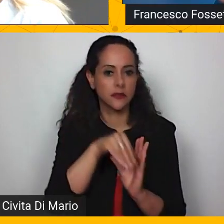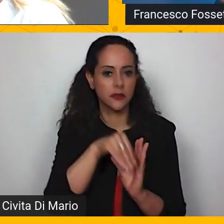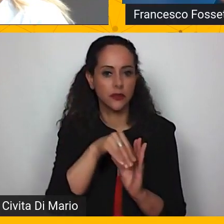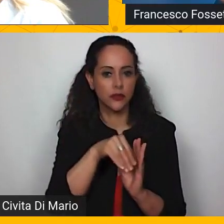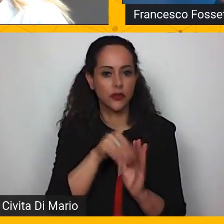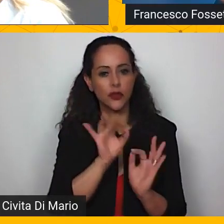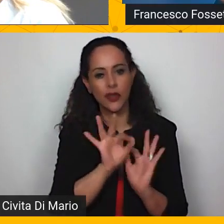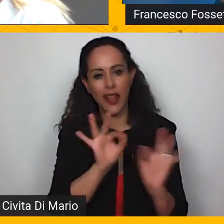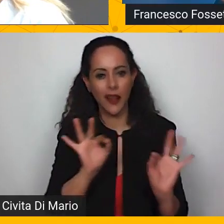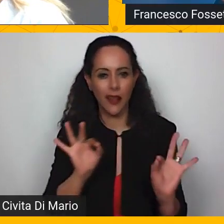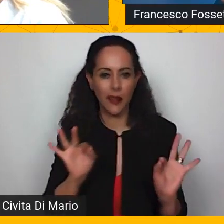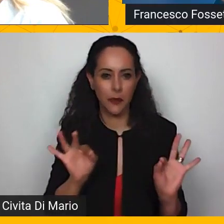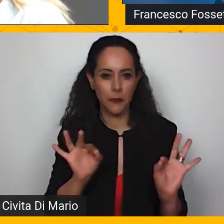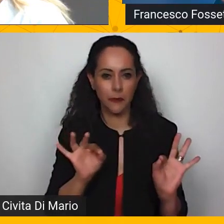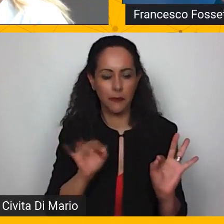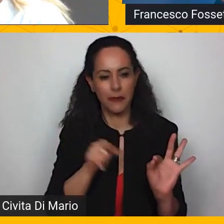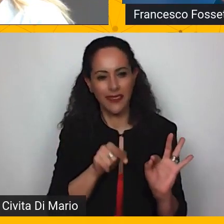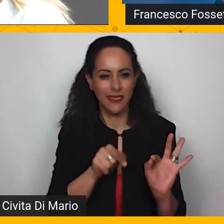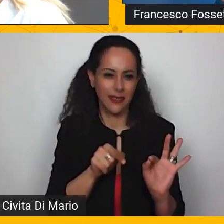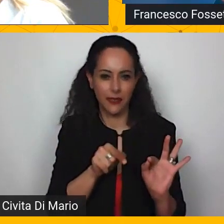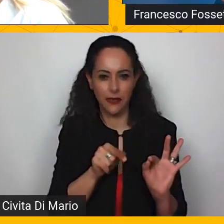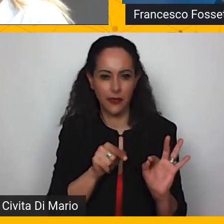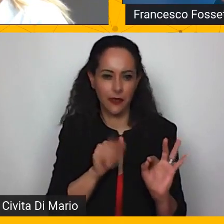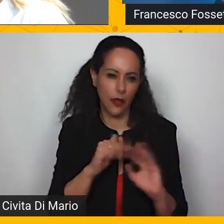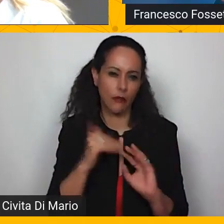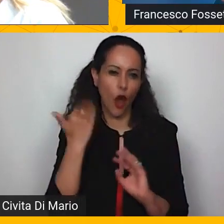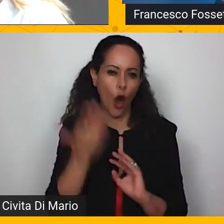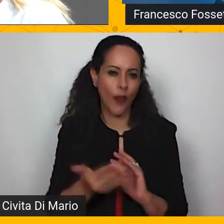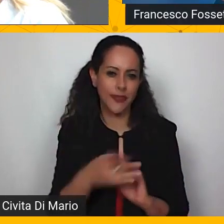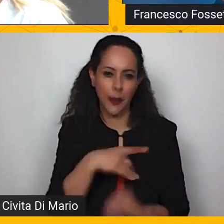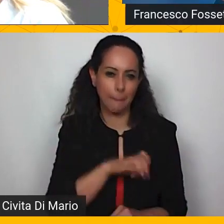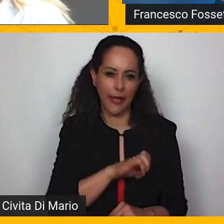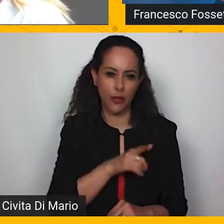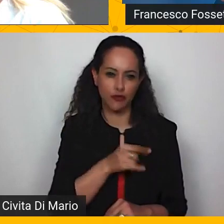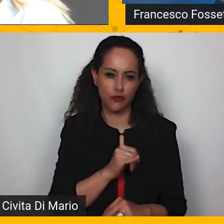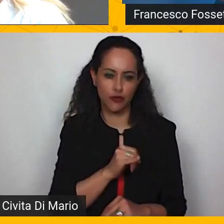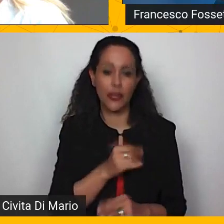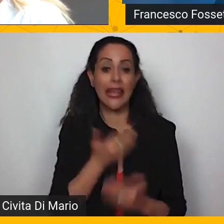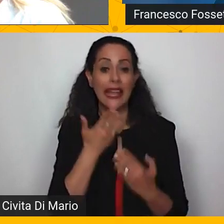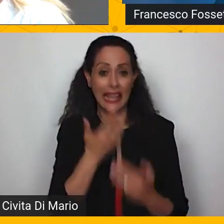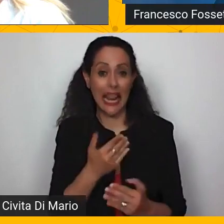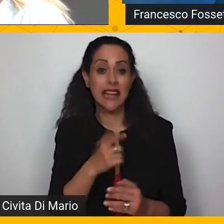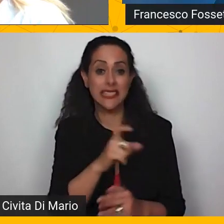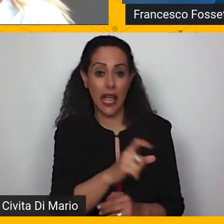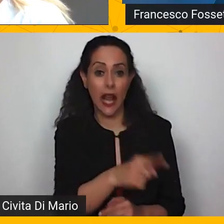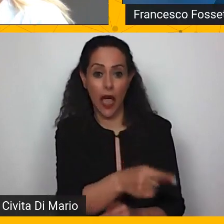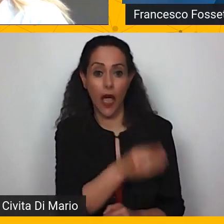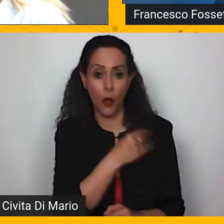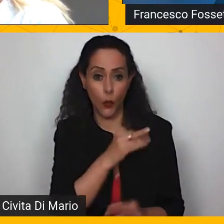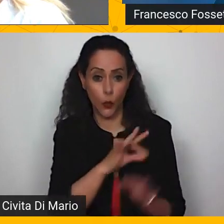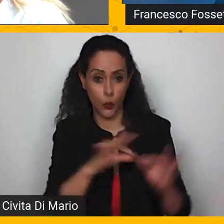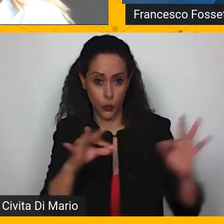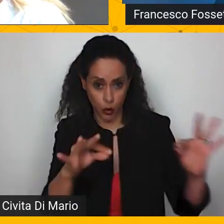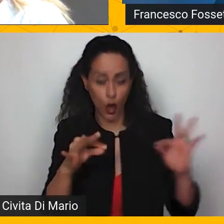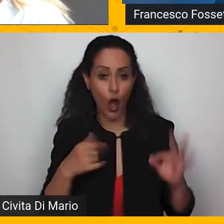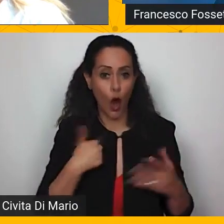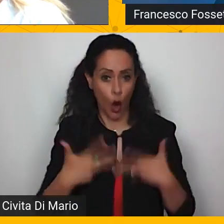elementi che vanno molto oltre il quindi ehm io ringrazio